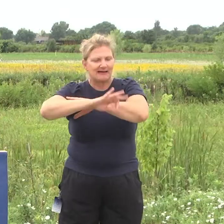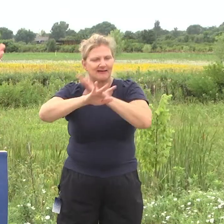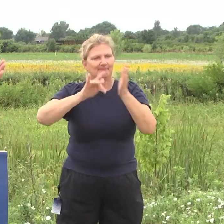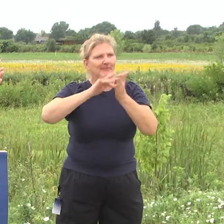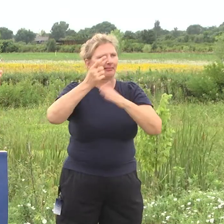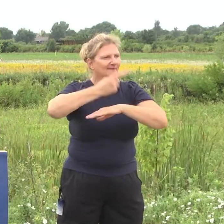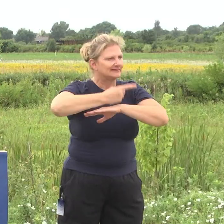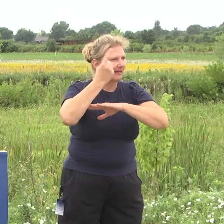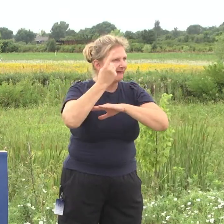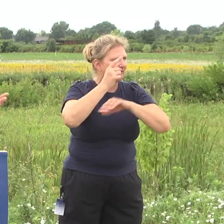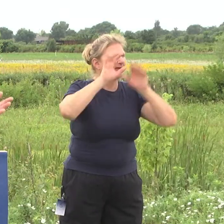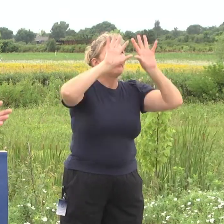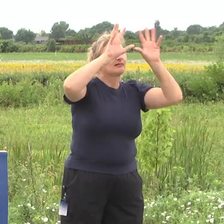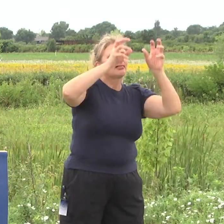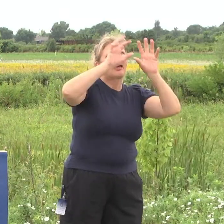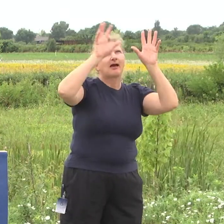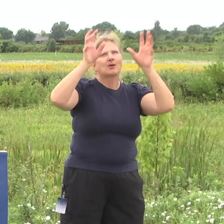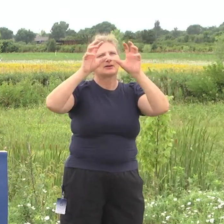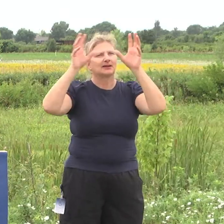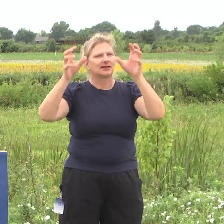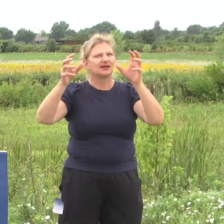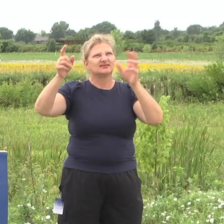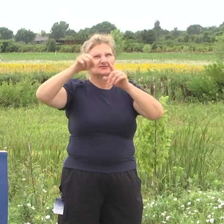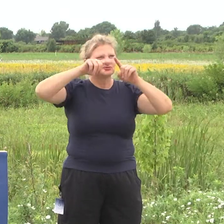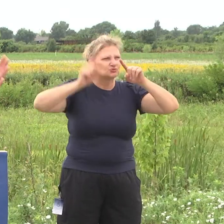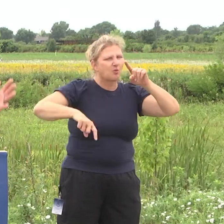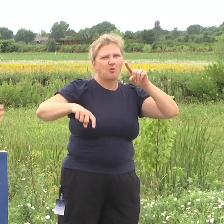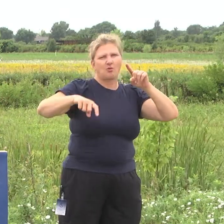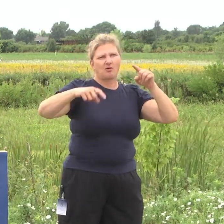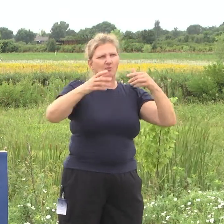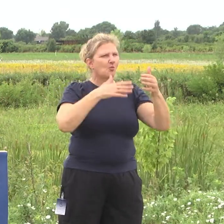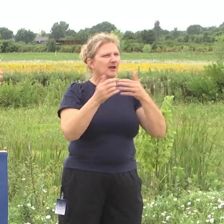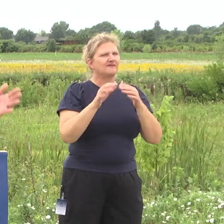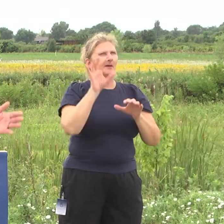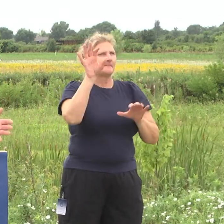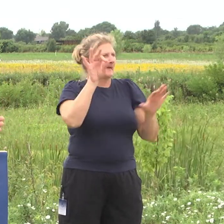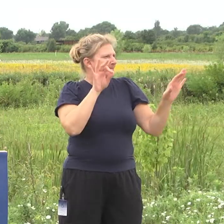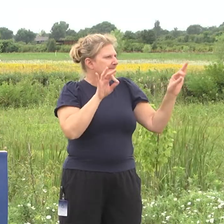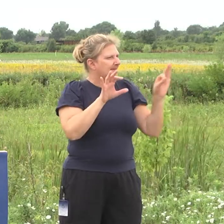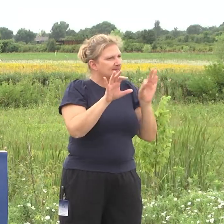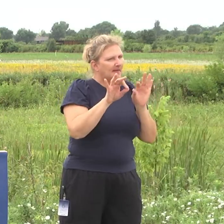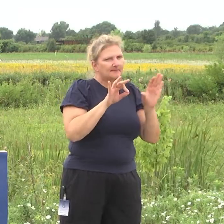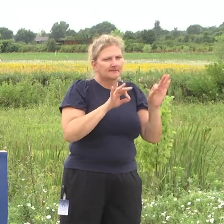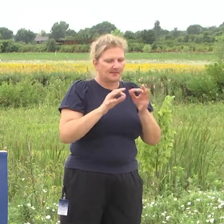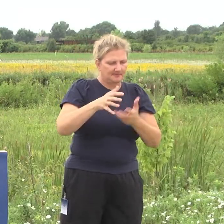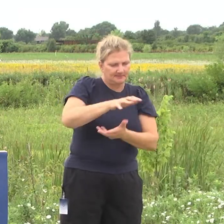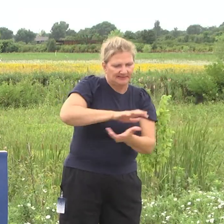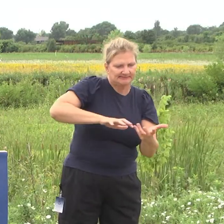nublados y tormentosos. Todas esas cosas. Verán colores relacionados